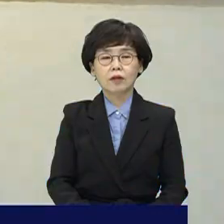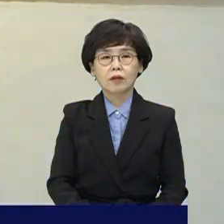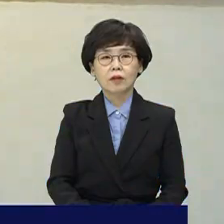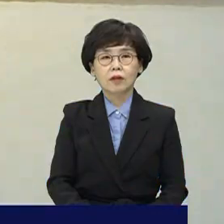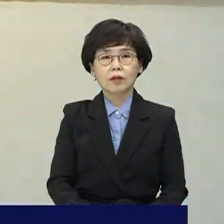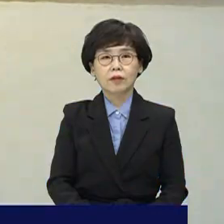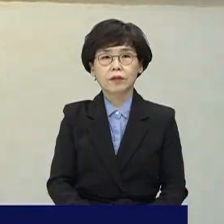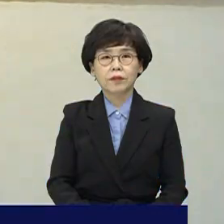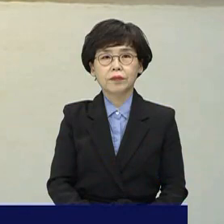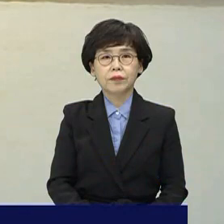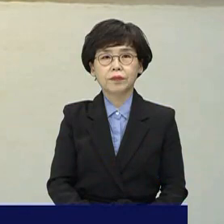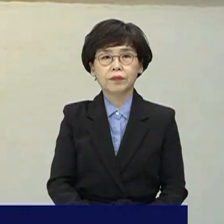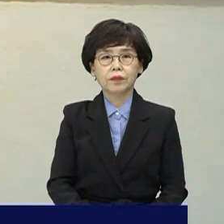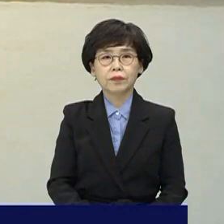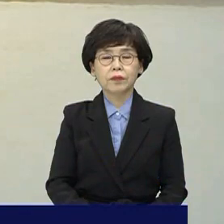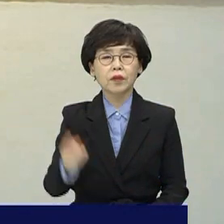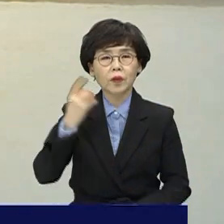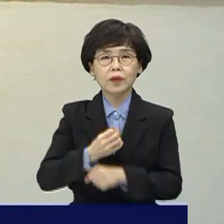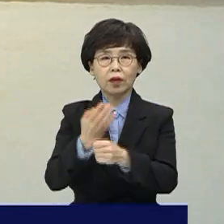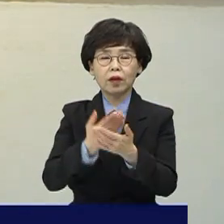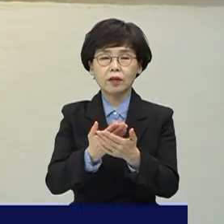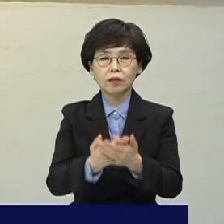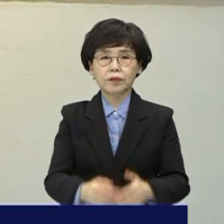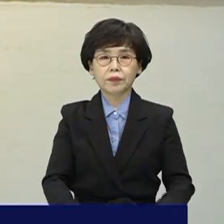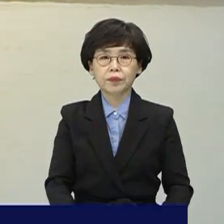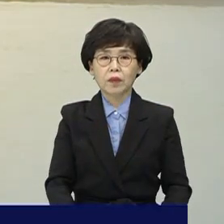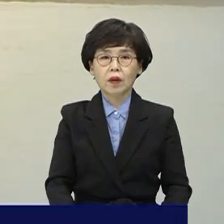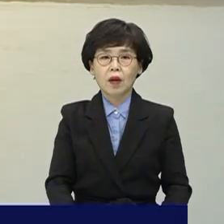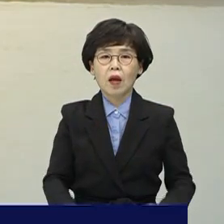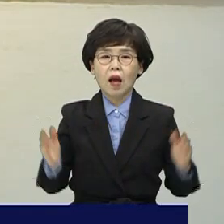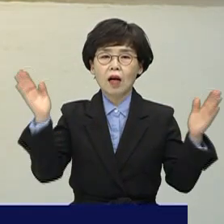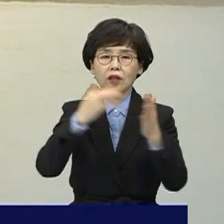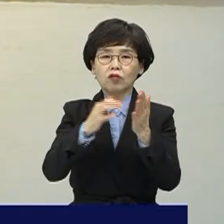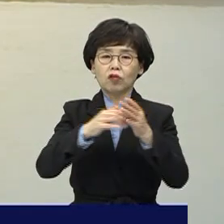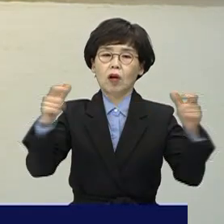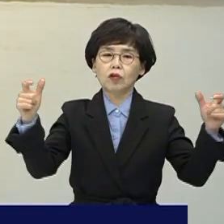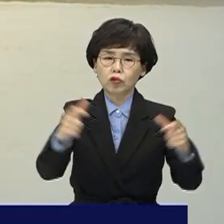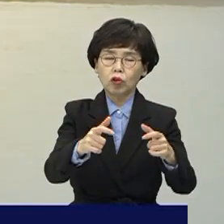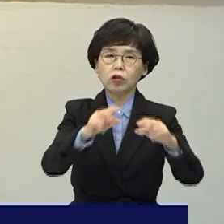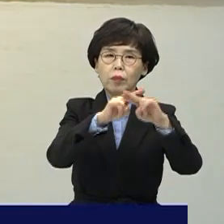(앵커) 학생수 감소로 폐교 위기에 몰린 소규모 학교를 살리기 위해서 주소를